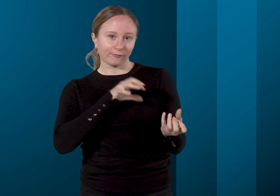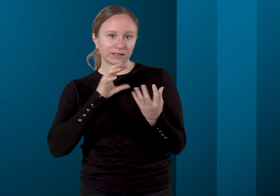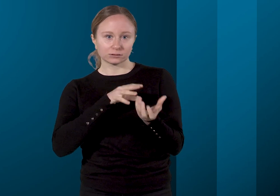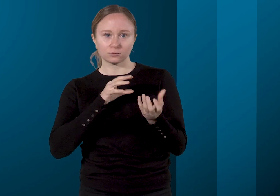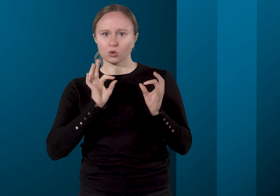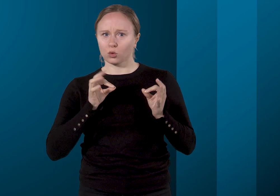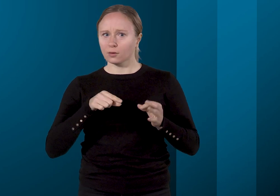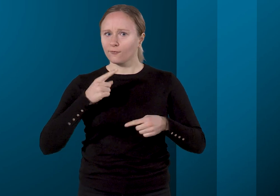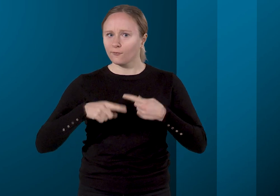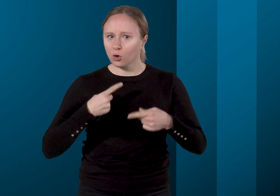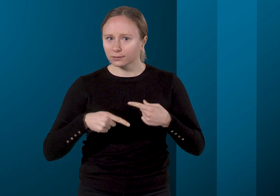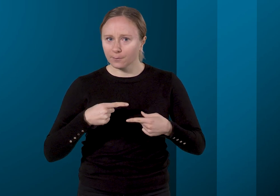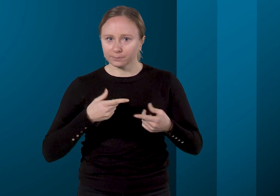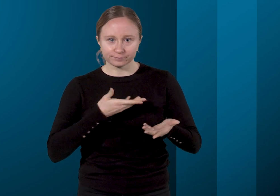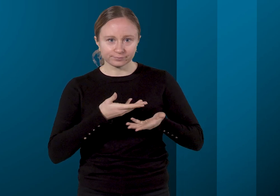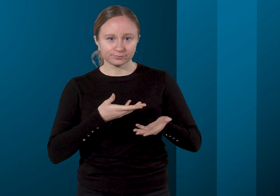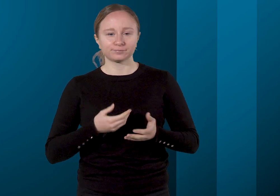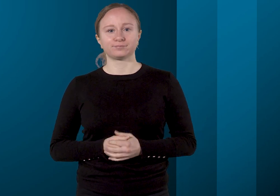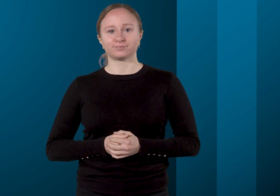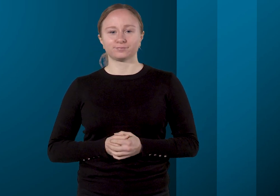mellan en baby och en vuxen fungerar.